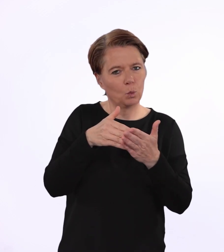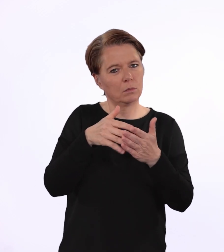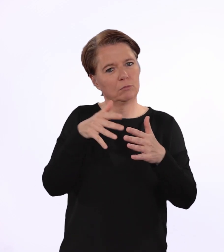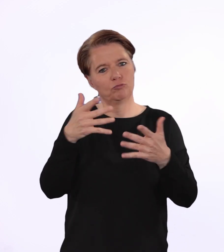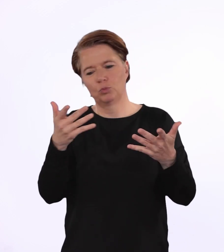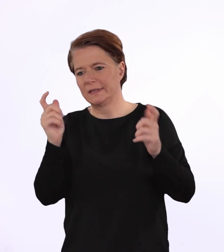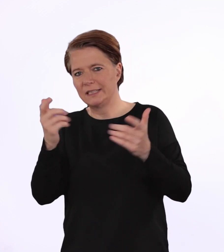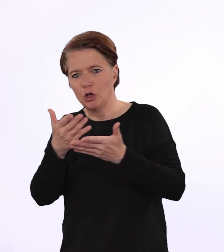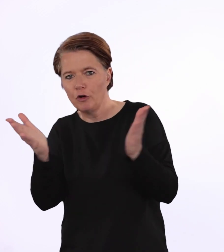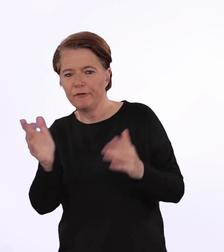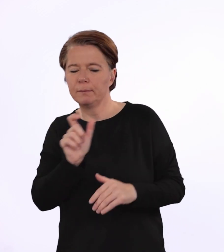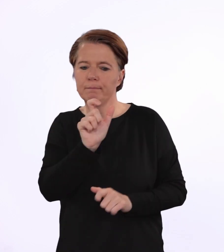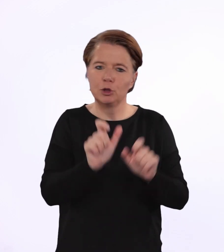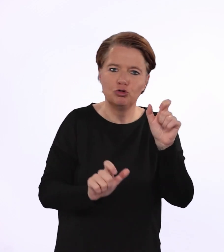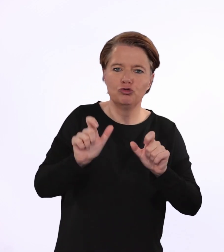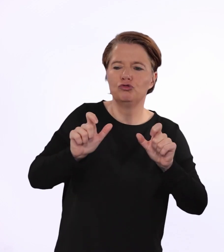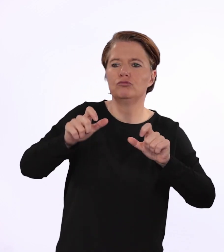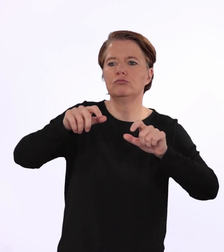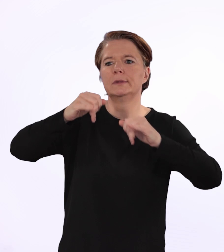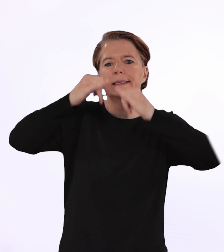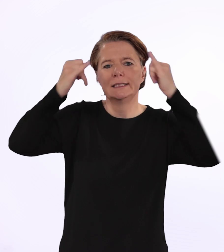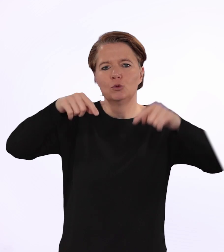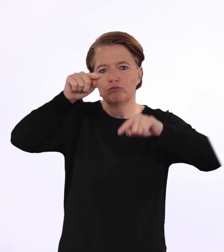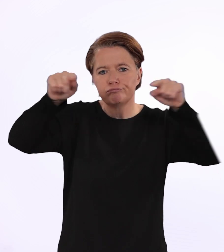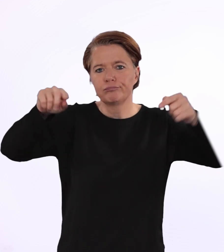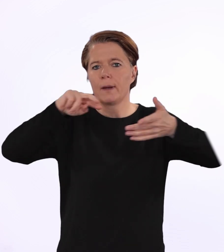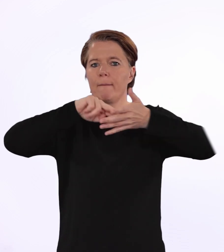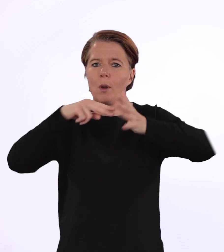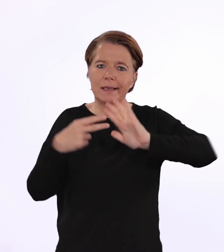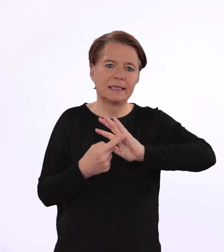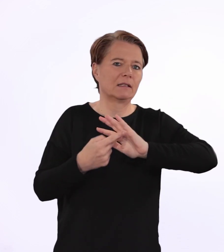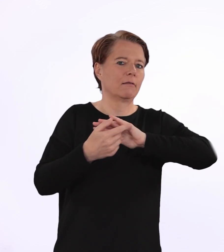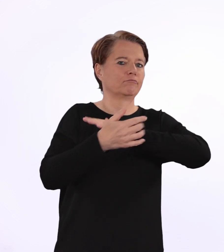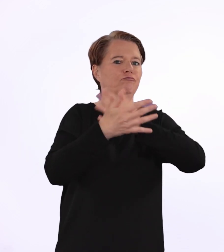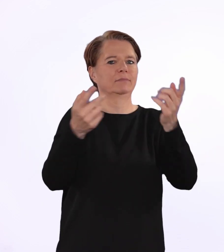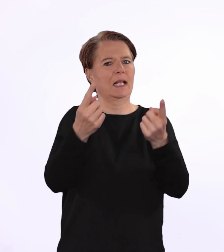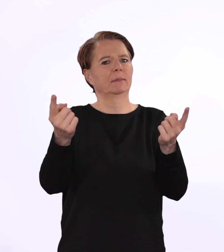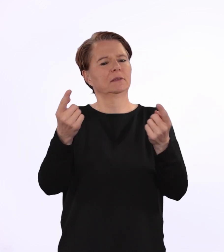einer Haltung begegnen, in der Menschen, Institutionen, Politiker*innen